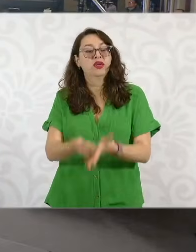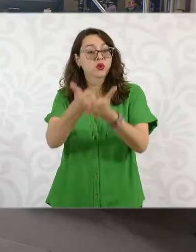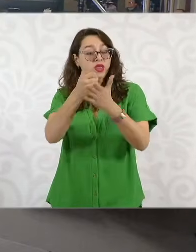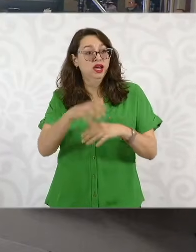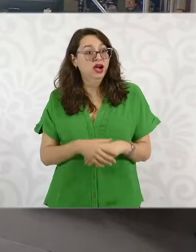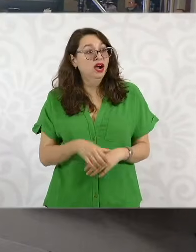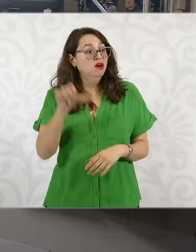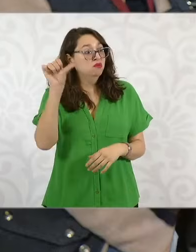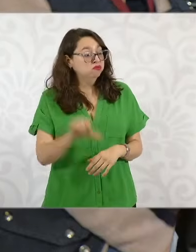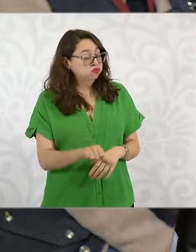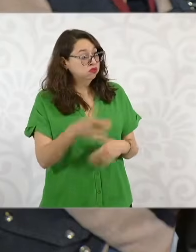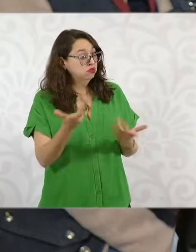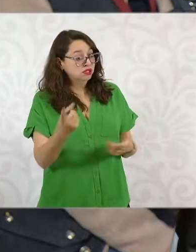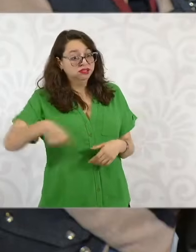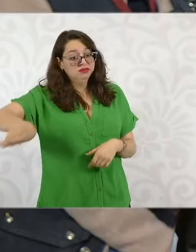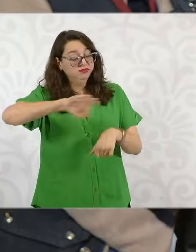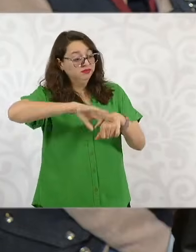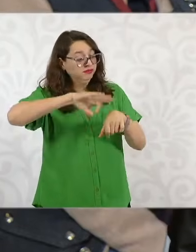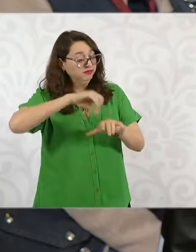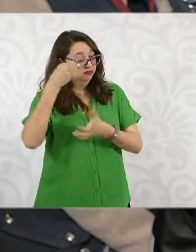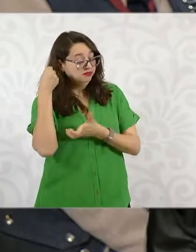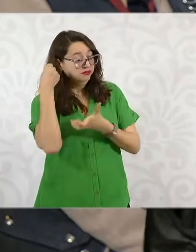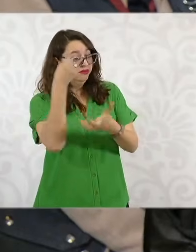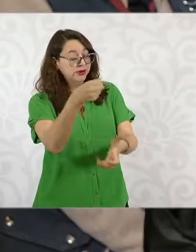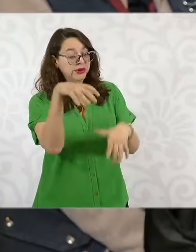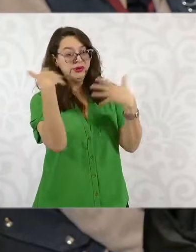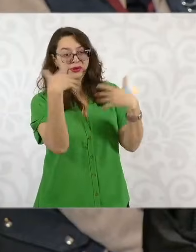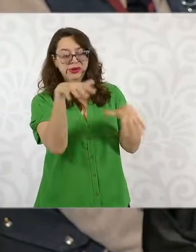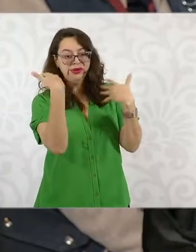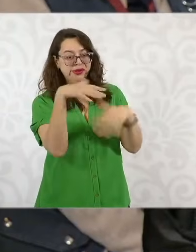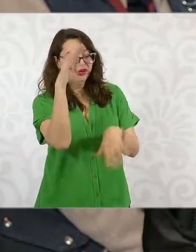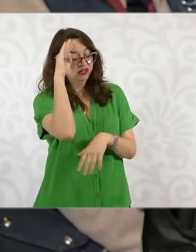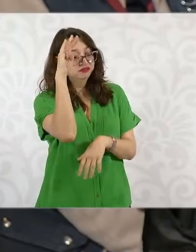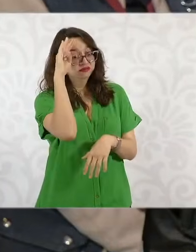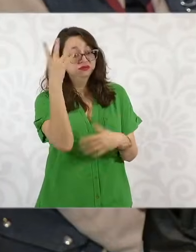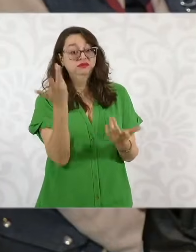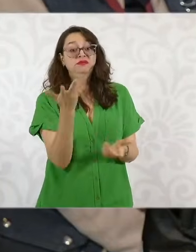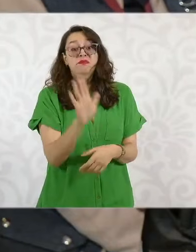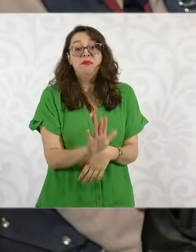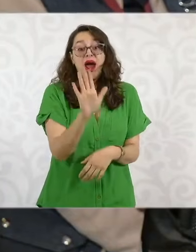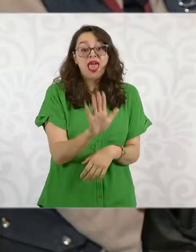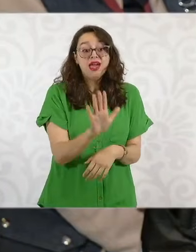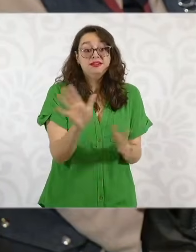está haciendo por parte del sector farmacéutico es como un ejemplo o un empujoncito para otros